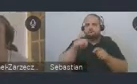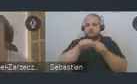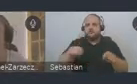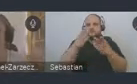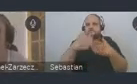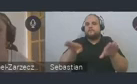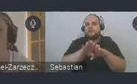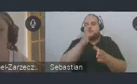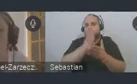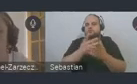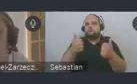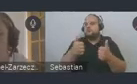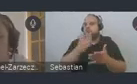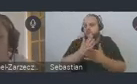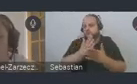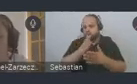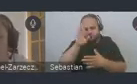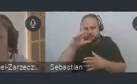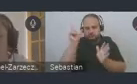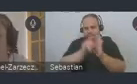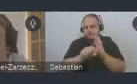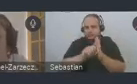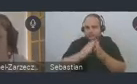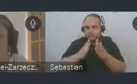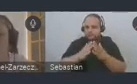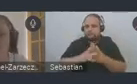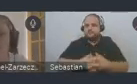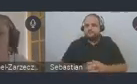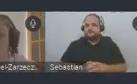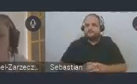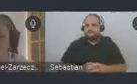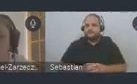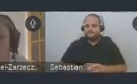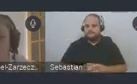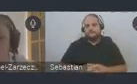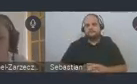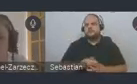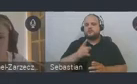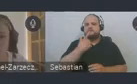"O, to zrobiliście, super, dziękuję, cześć, do domu. Do zobaczenia za tydzień". To jest za mało.